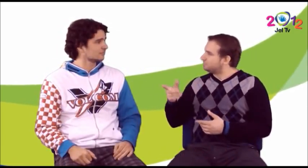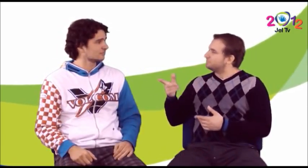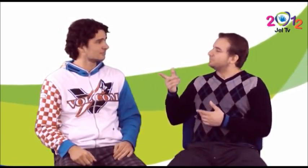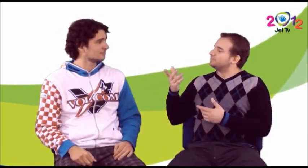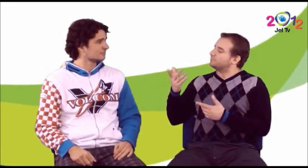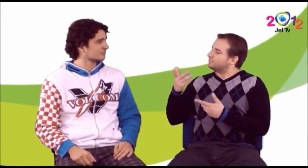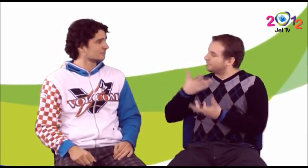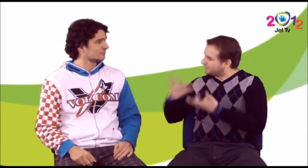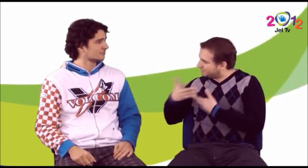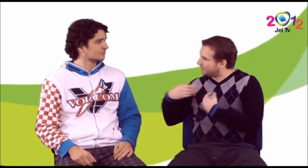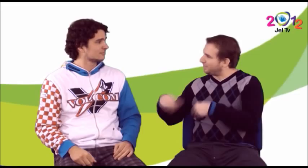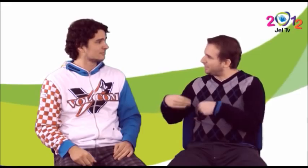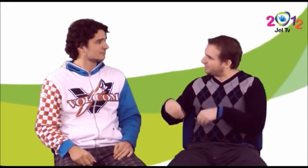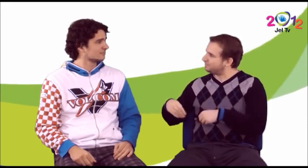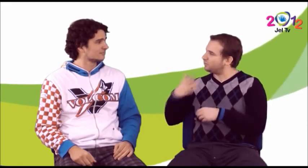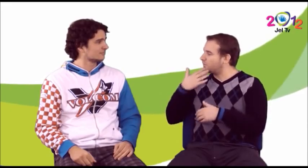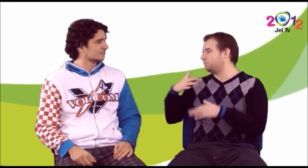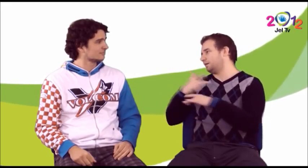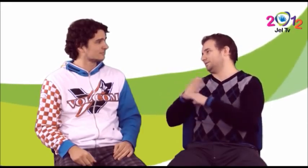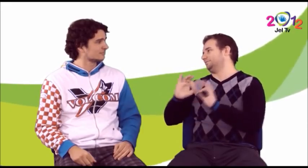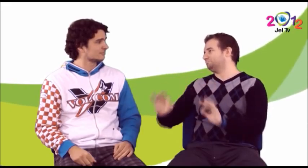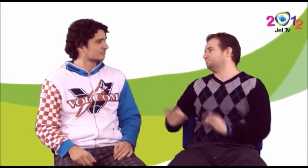Köszönöm szépen az interjút, a beszélgetést. - Szívesen.